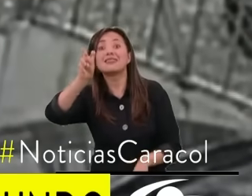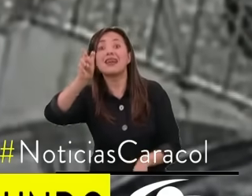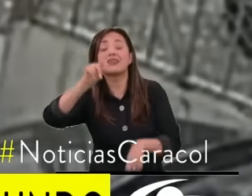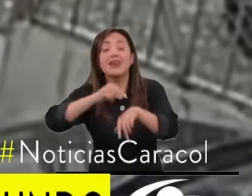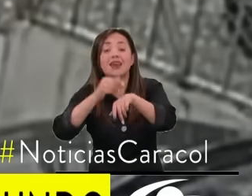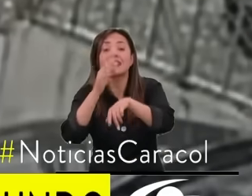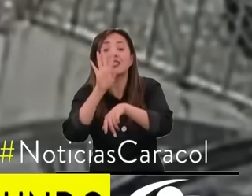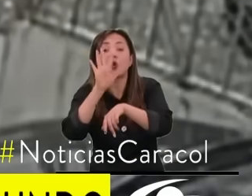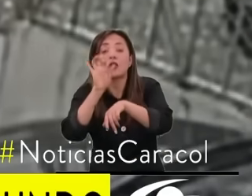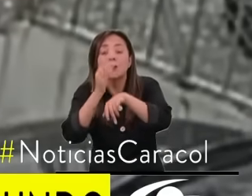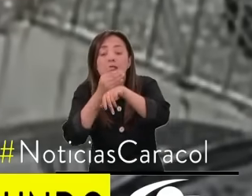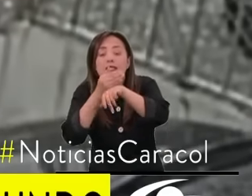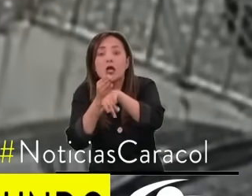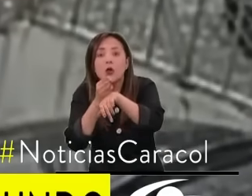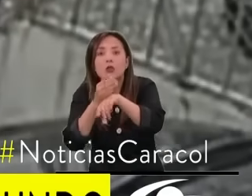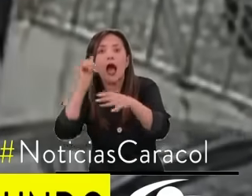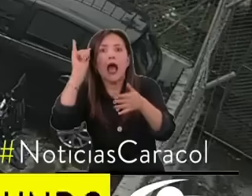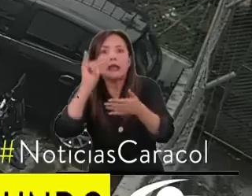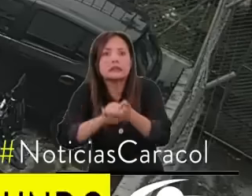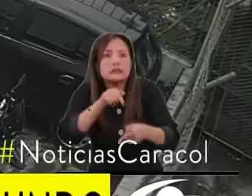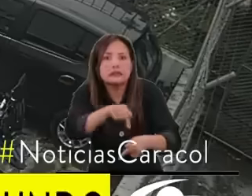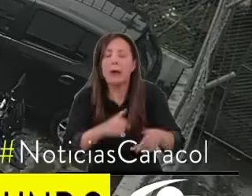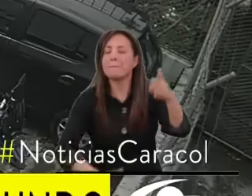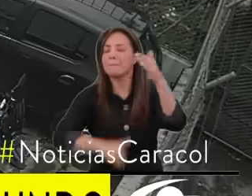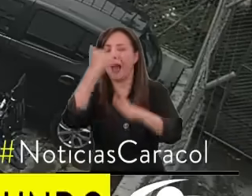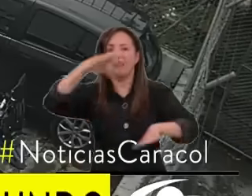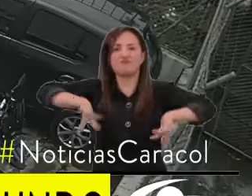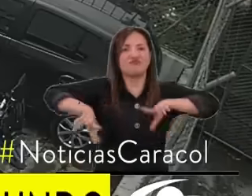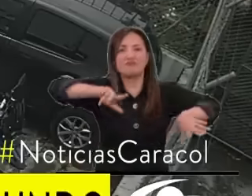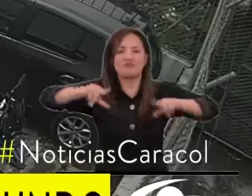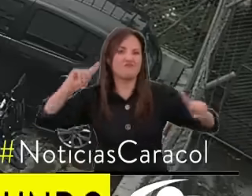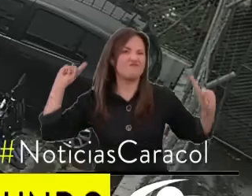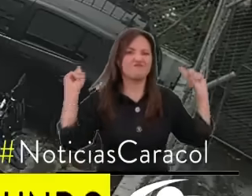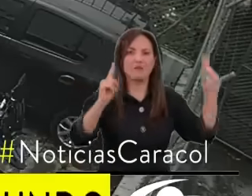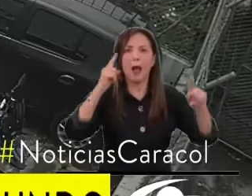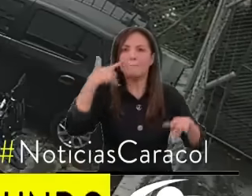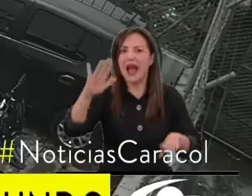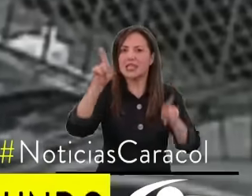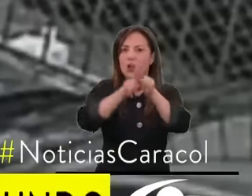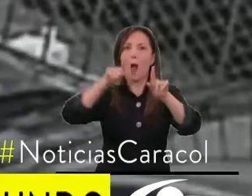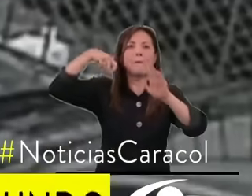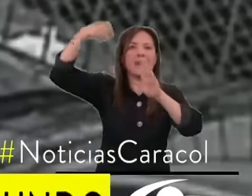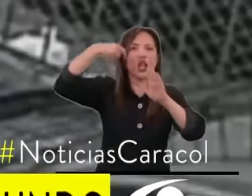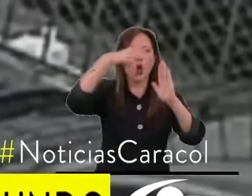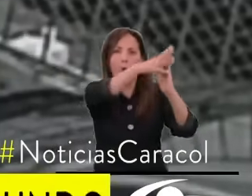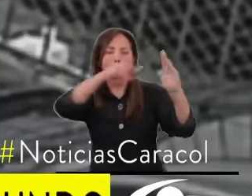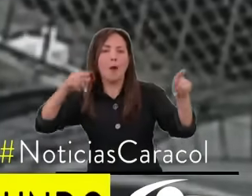se abre antes de qué se cierre la puerta uno de los hombres le apunta con un arma al guarda de seguridad y lo reduce a las